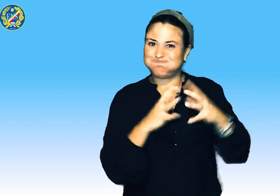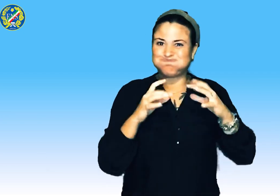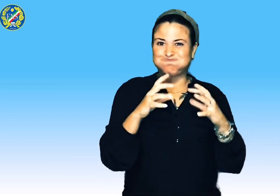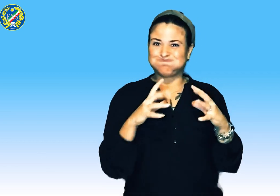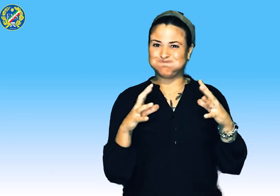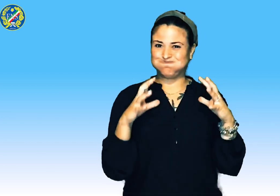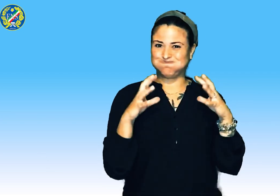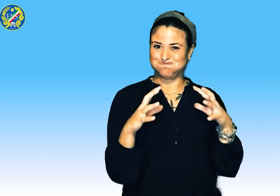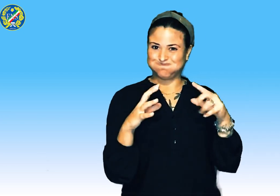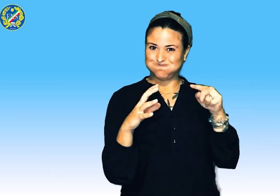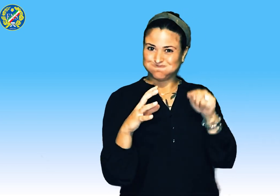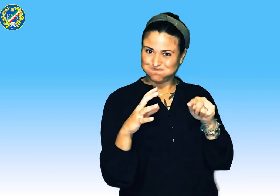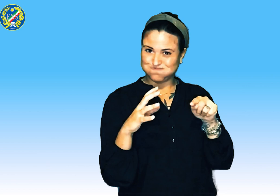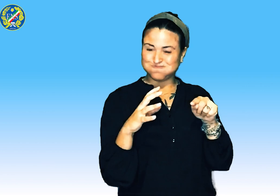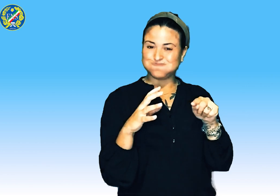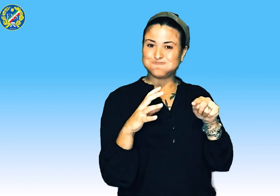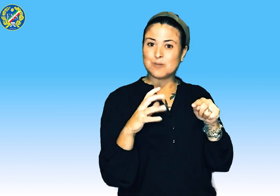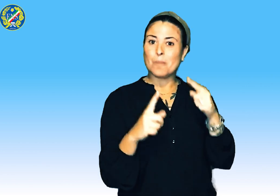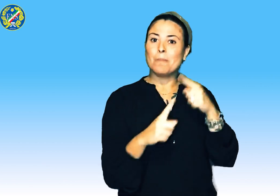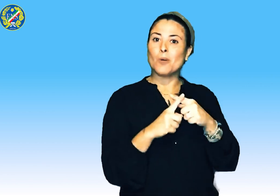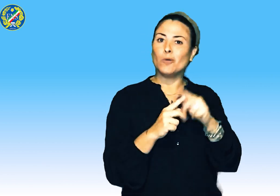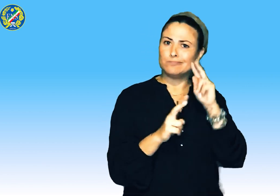In riferimento a questi ultimi,